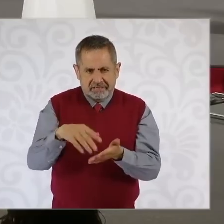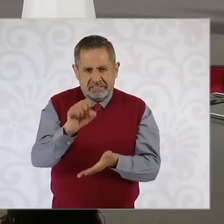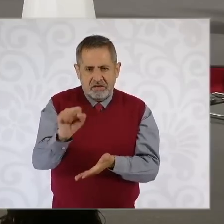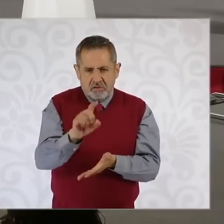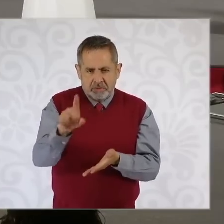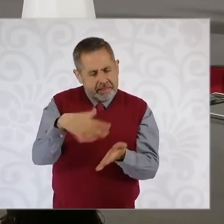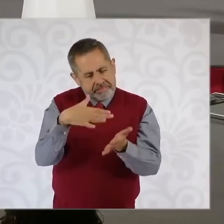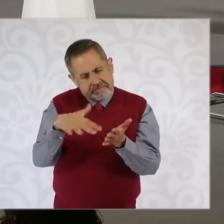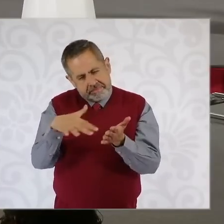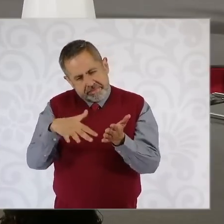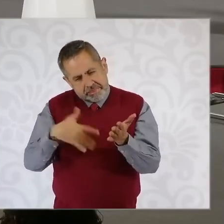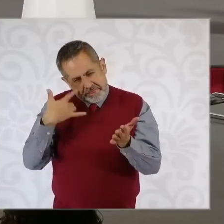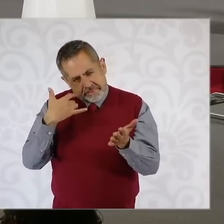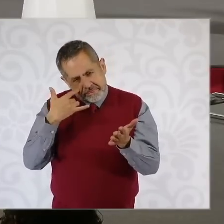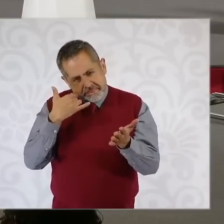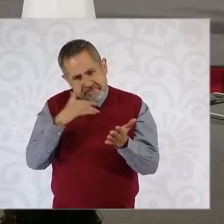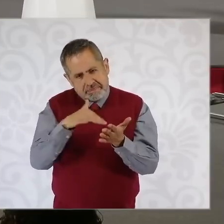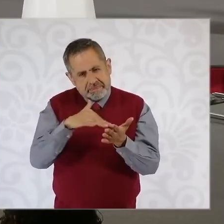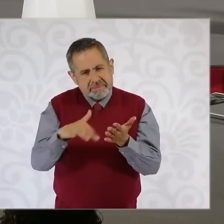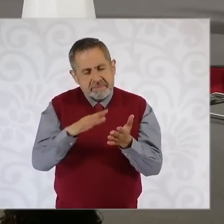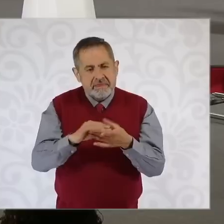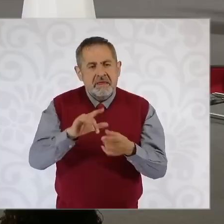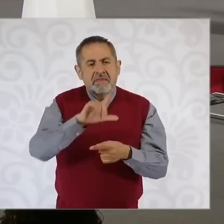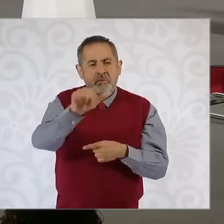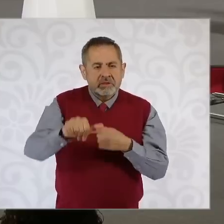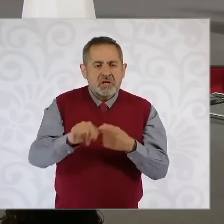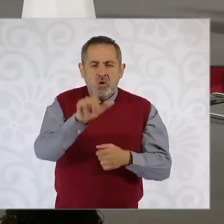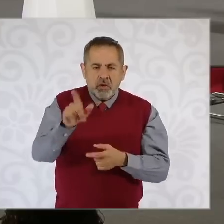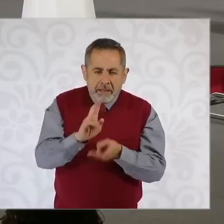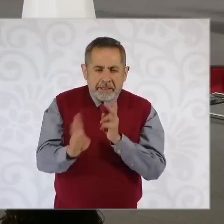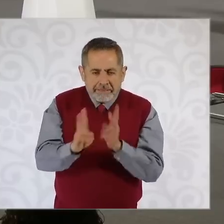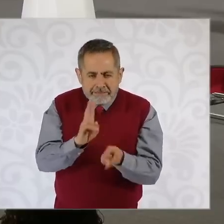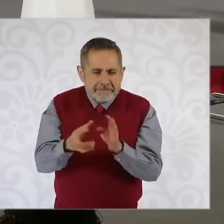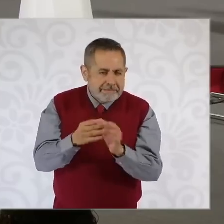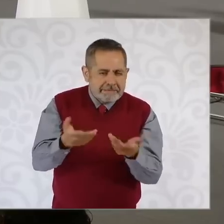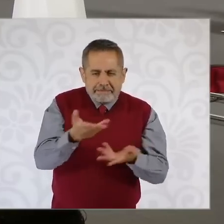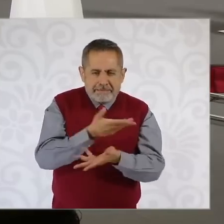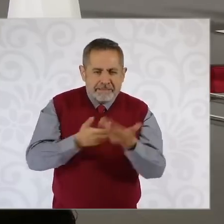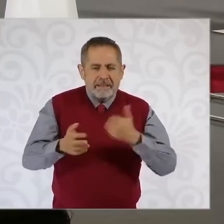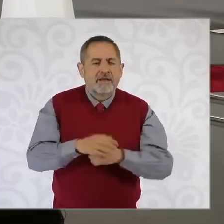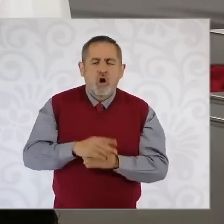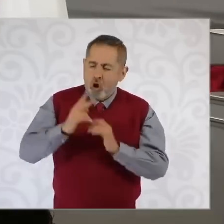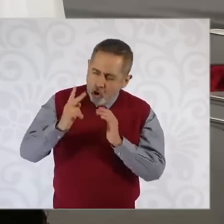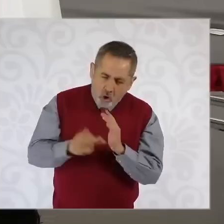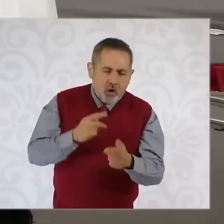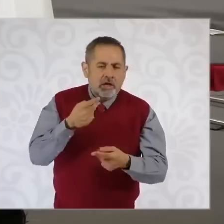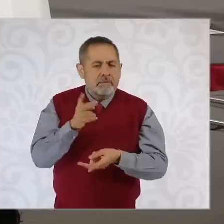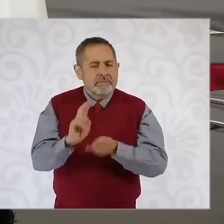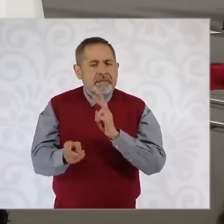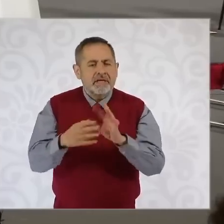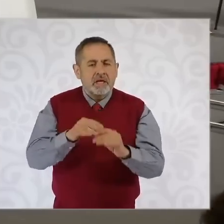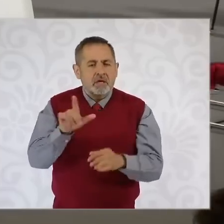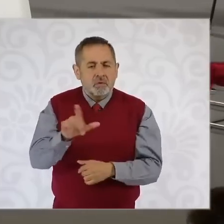la analicen lo platicamos el lunes nuevamente porque esto es historia